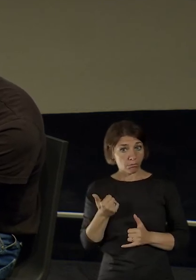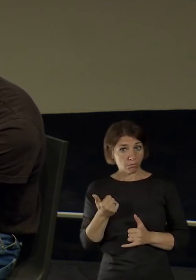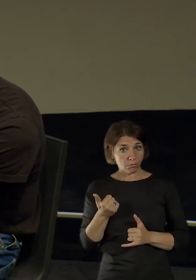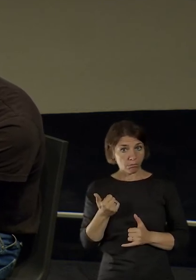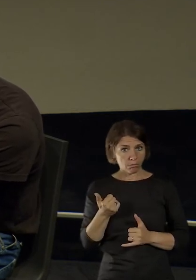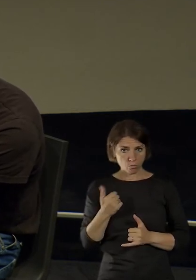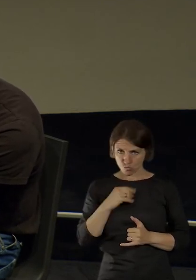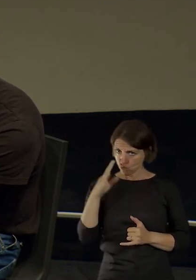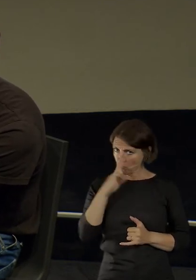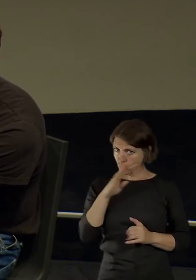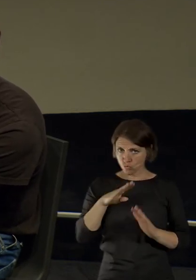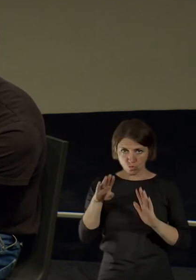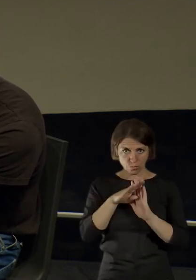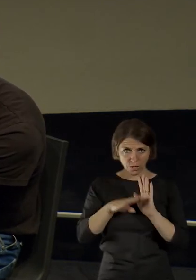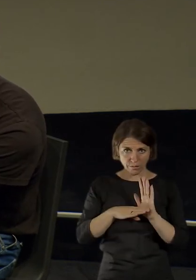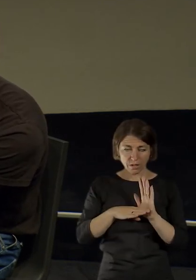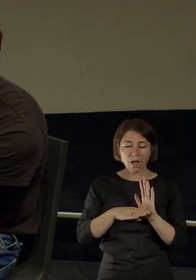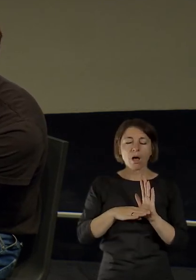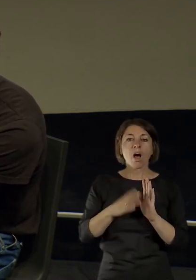Takže já budu šťastnej, že budou.